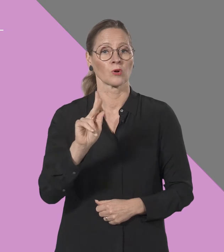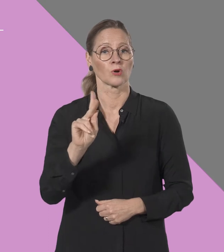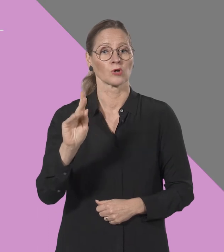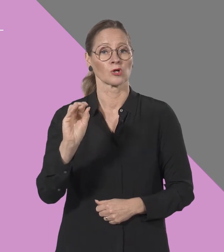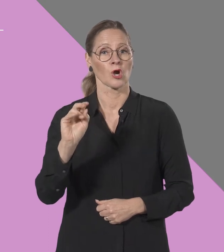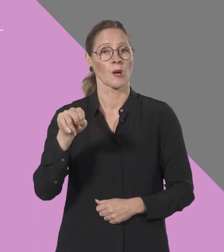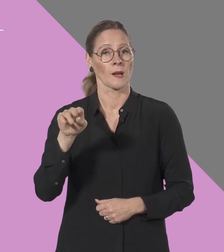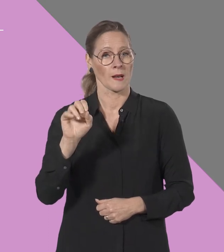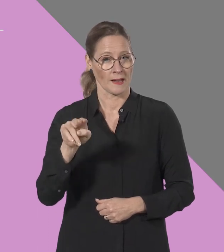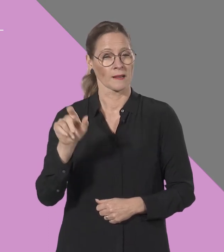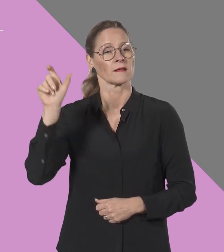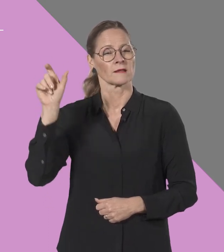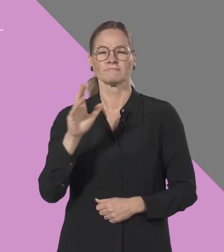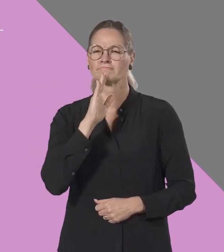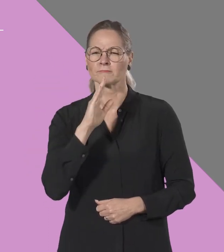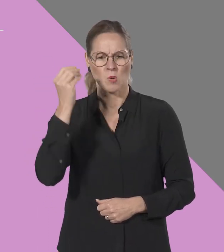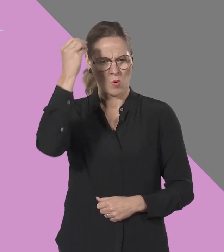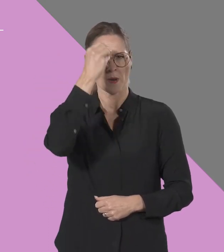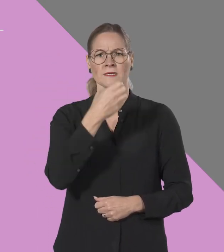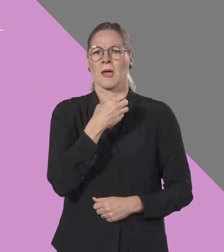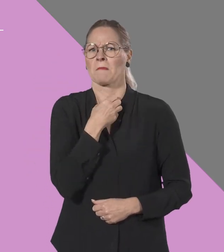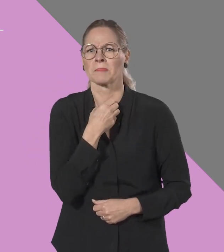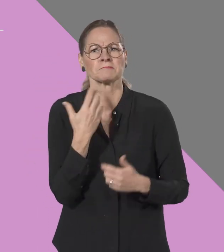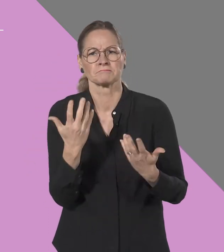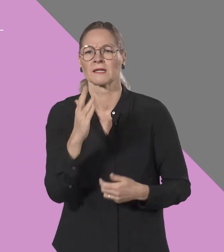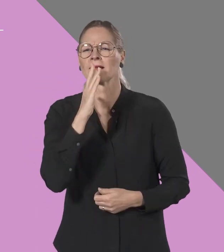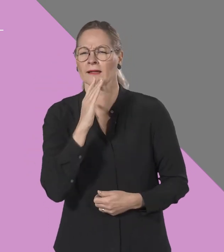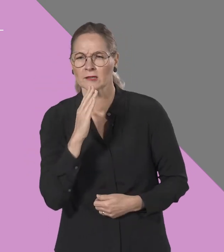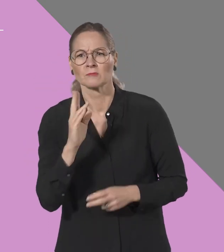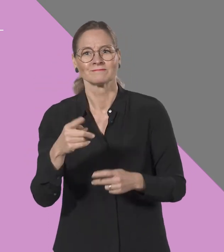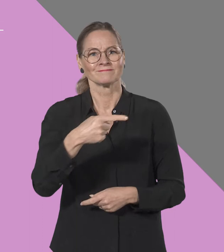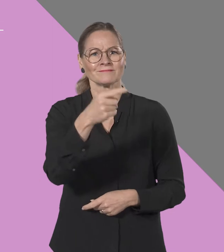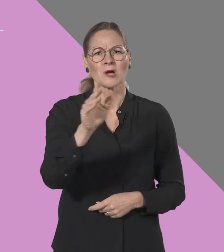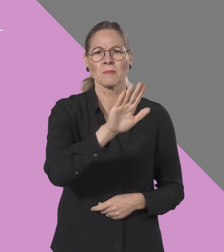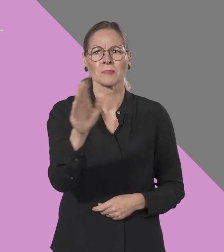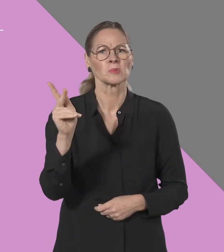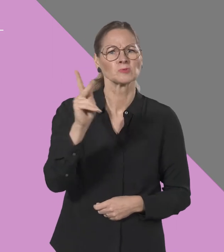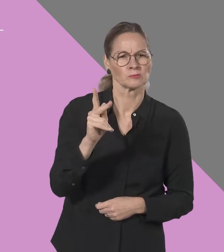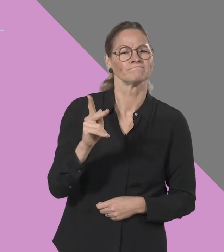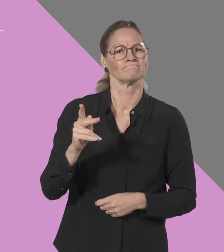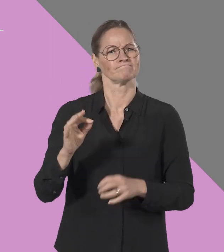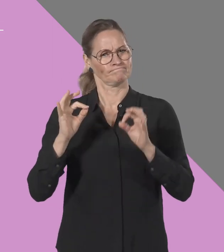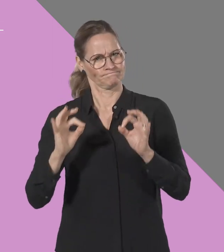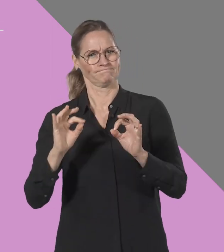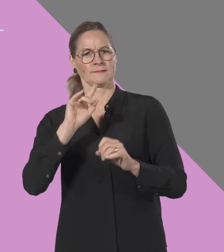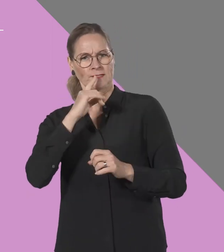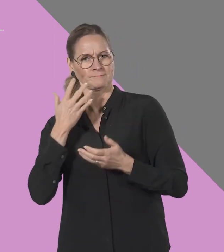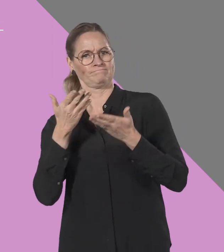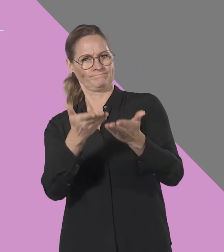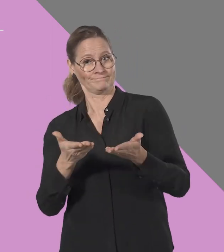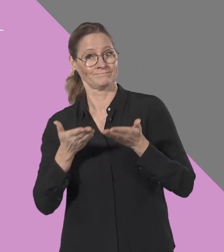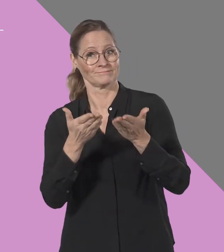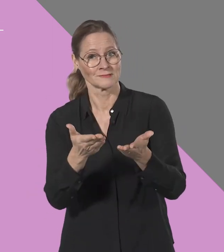on sertifioitu uniapneahoitaja Armi Luukkonen.